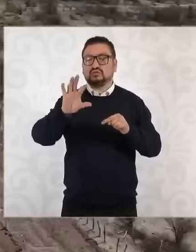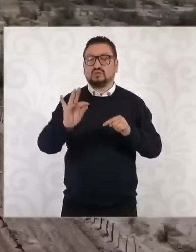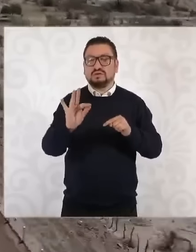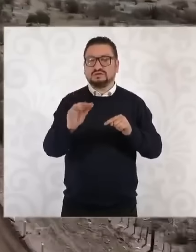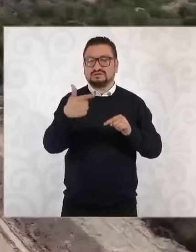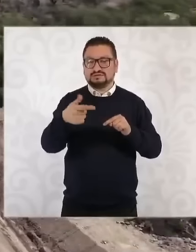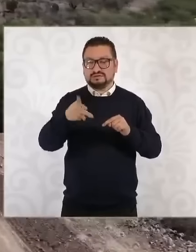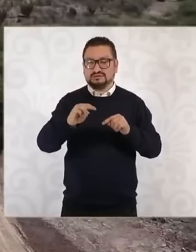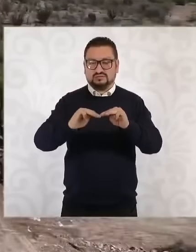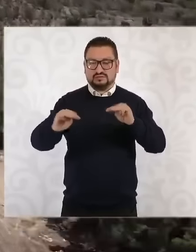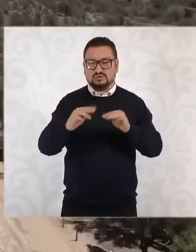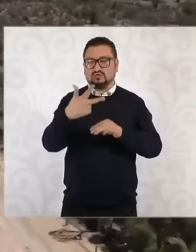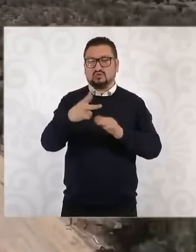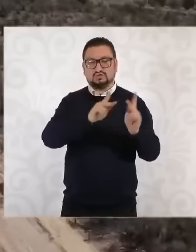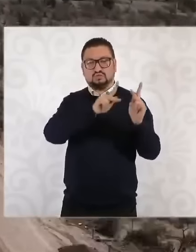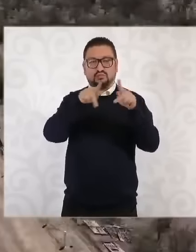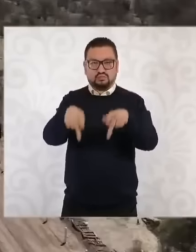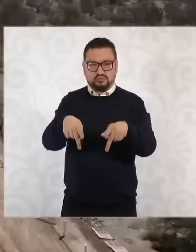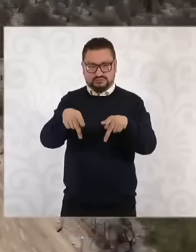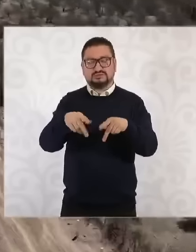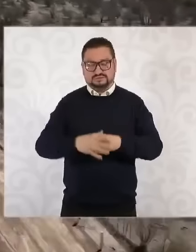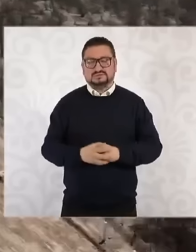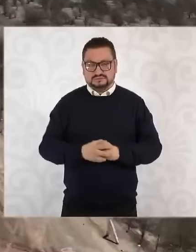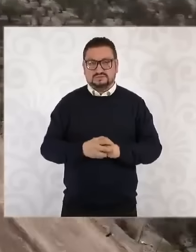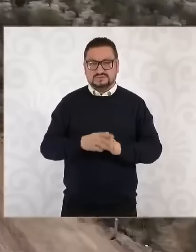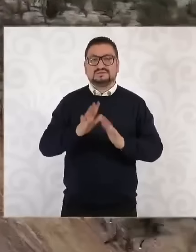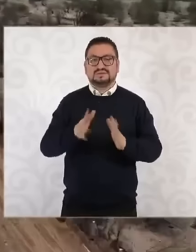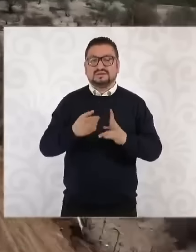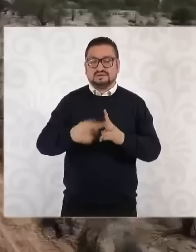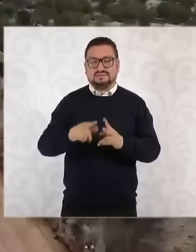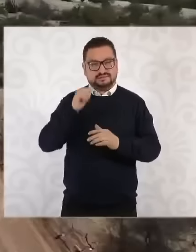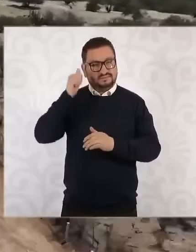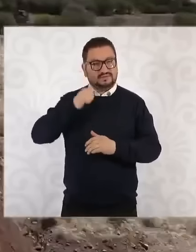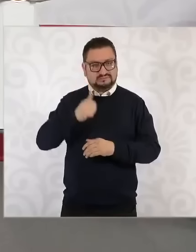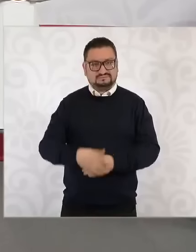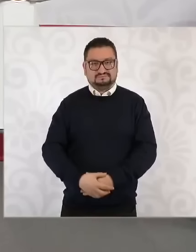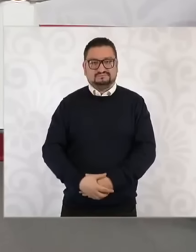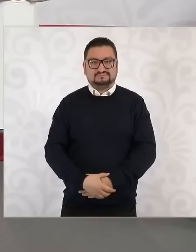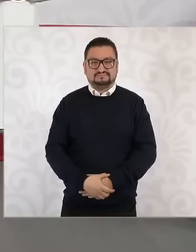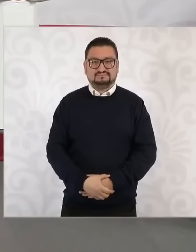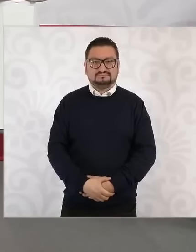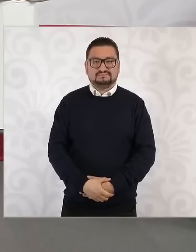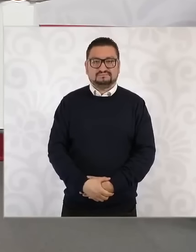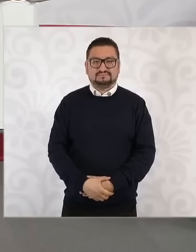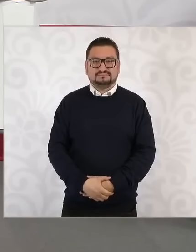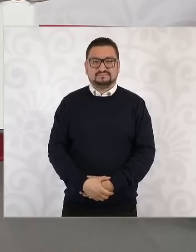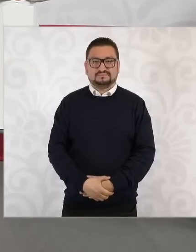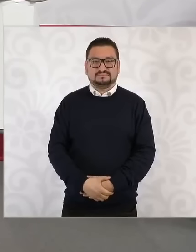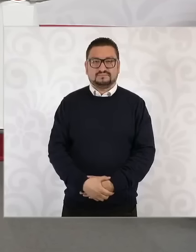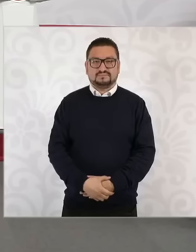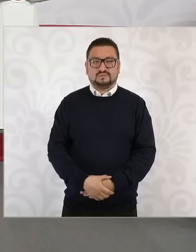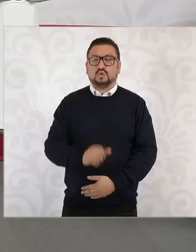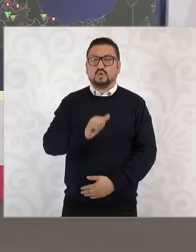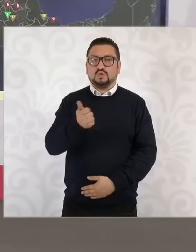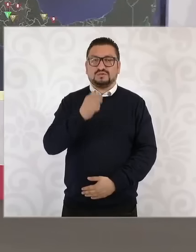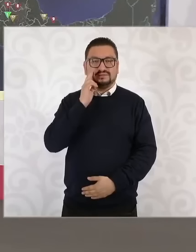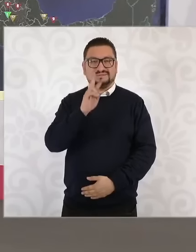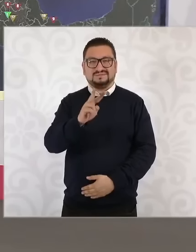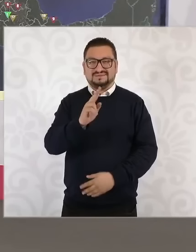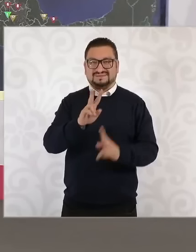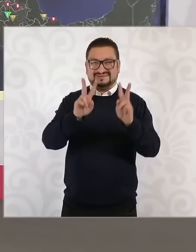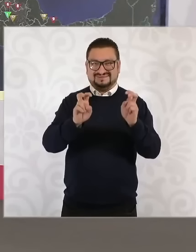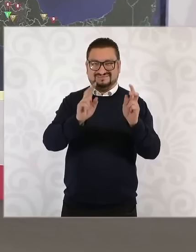ocho puentes y estamos iniciando ya ahora en abril la siguiente. En cuanto a puentes,